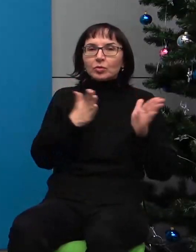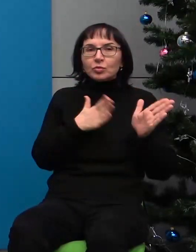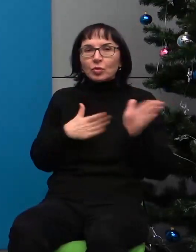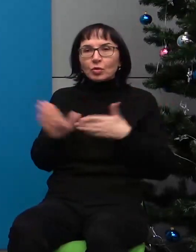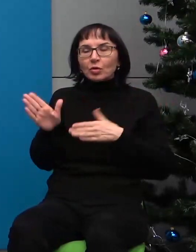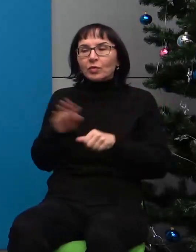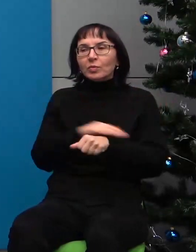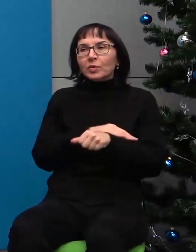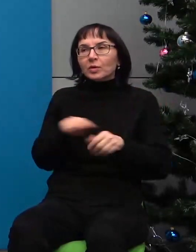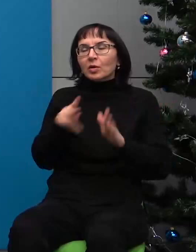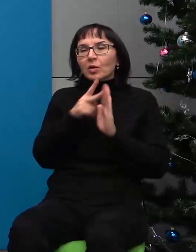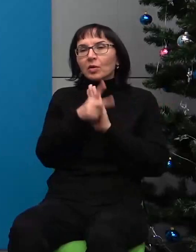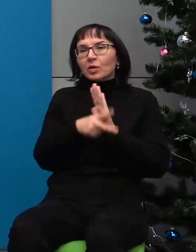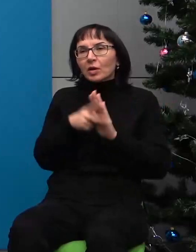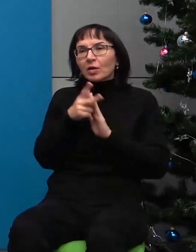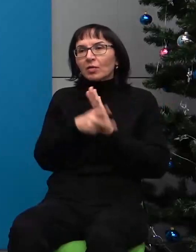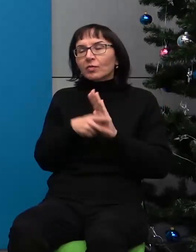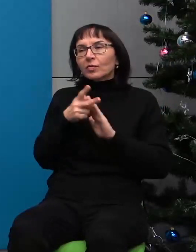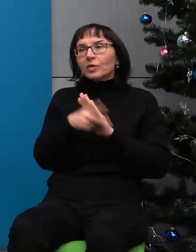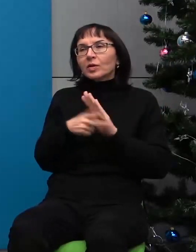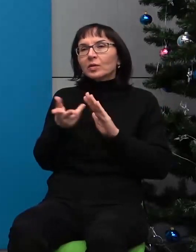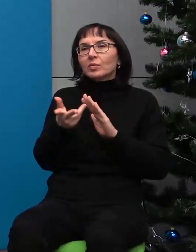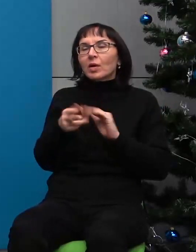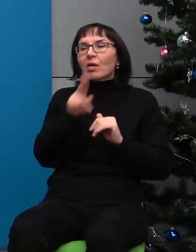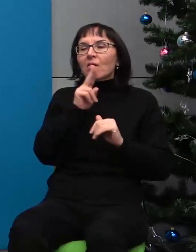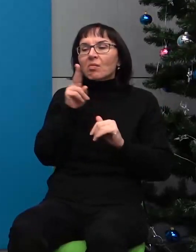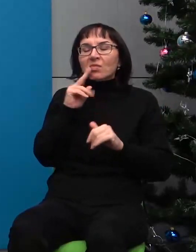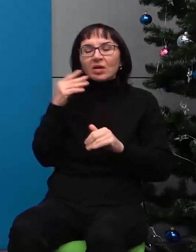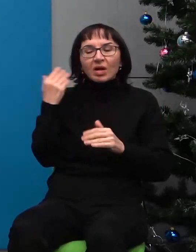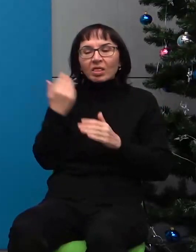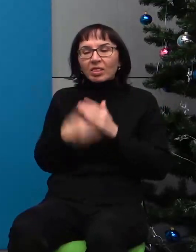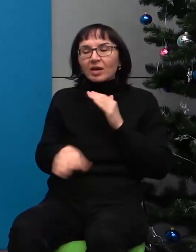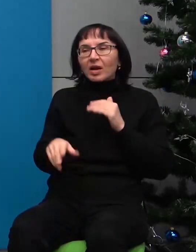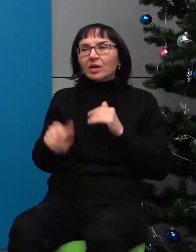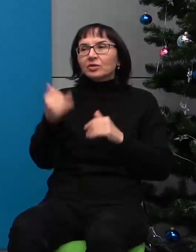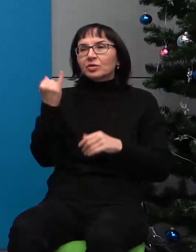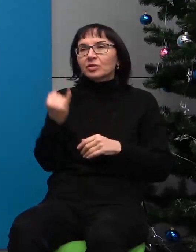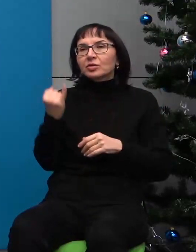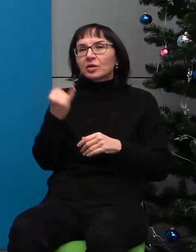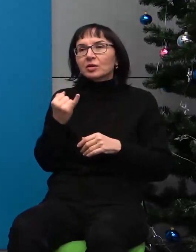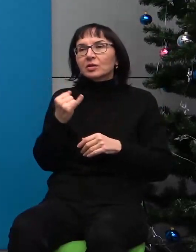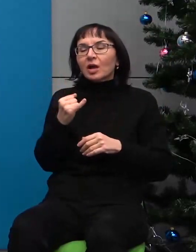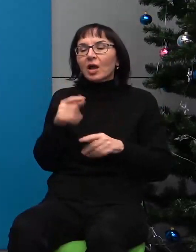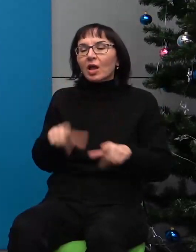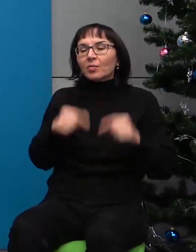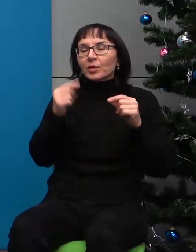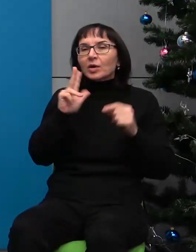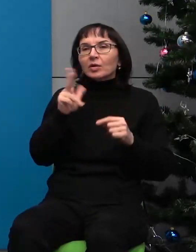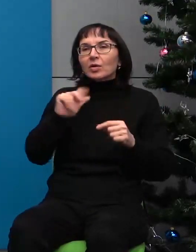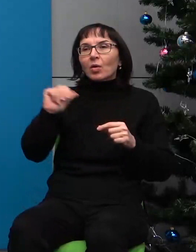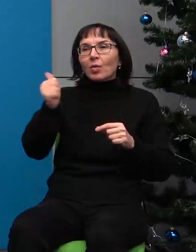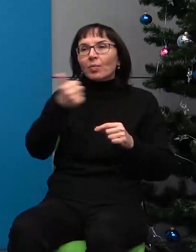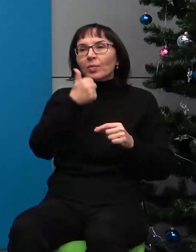Biedni ludzie, jakaś matka, która traci dziecko, wybieraj kto ma pierwszy zginąć. To zawsze działa.